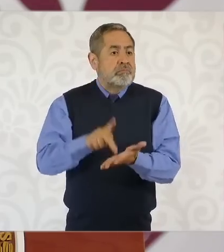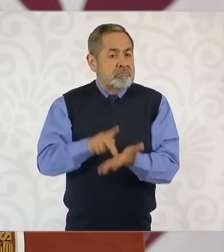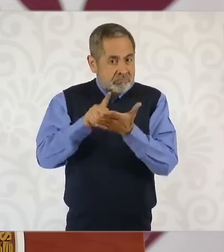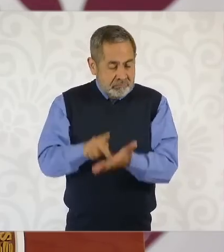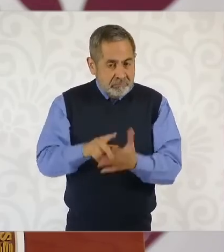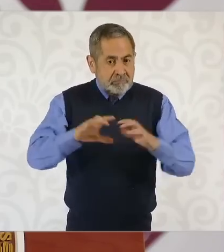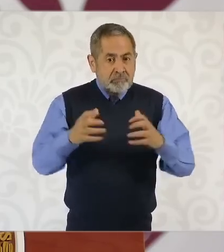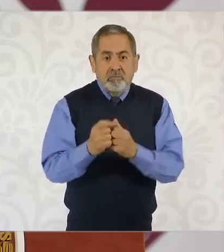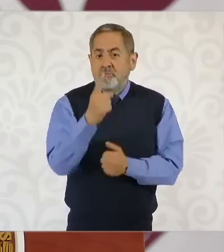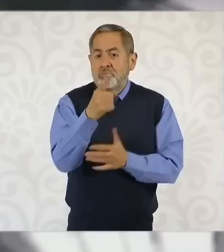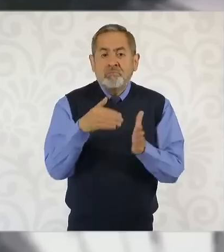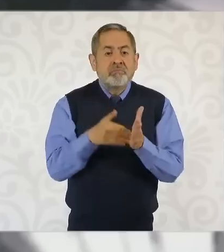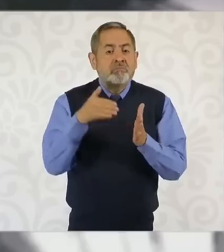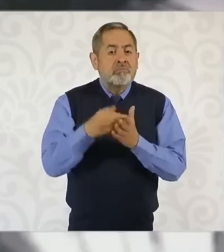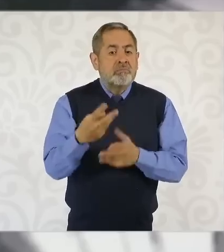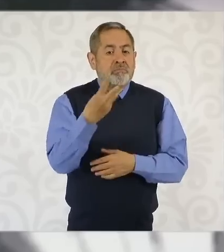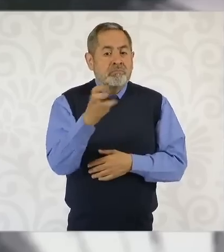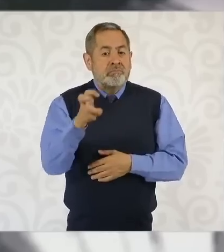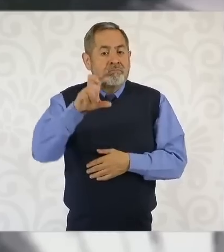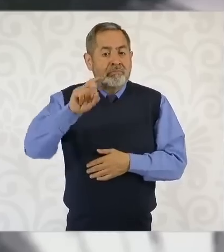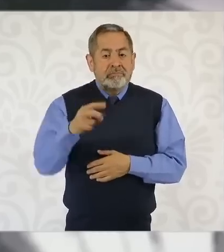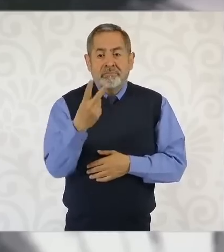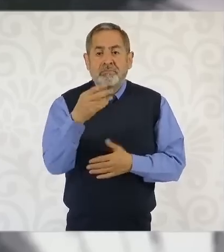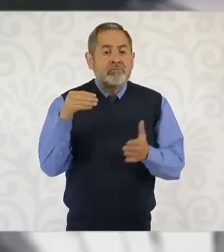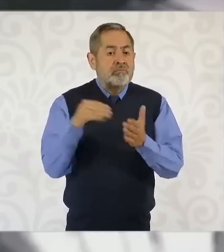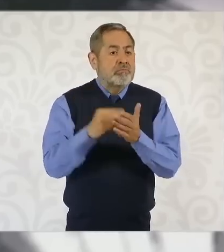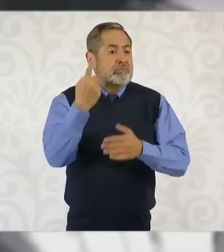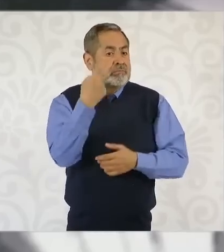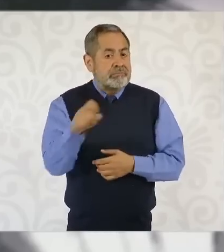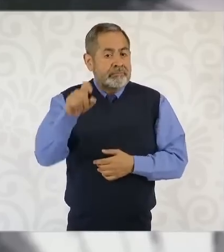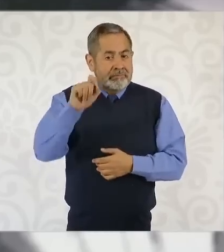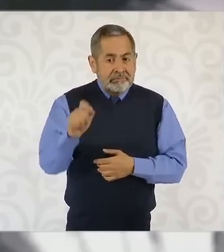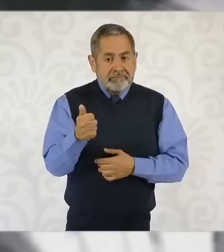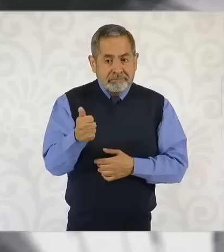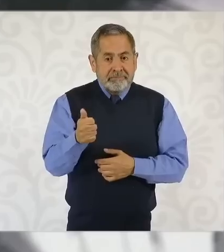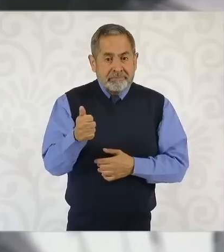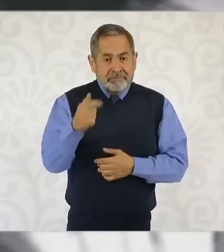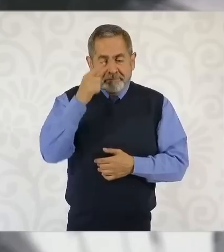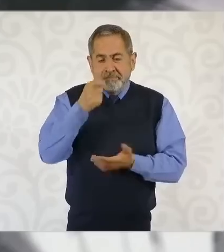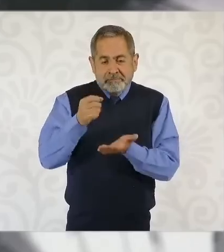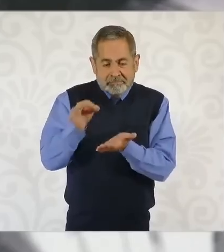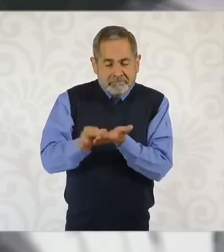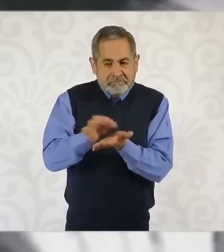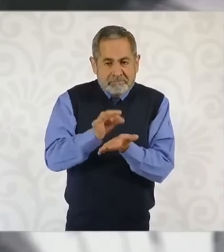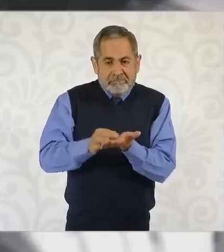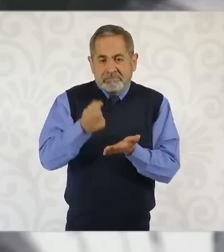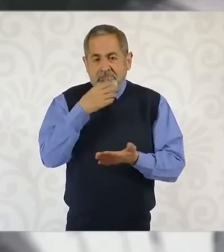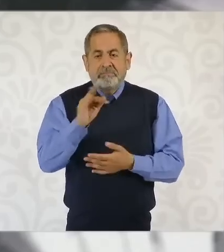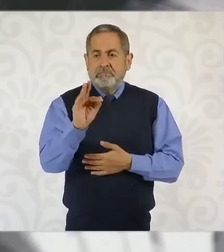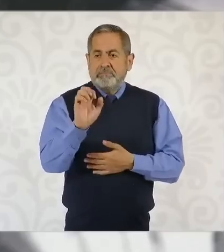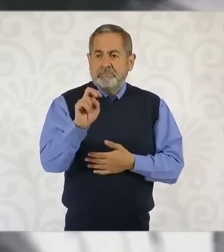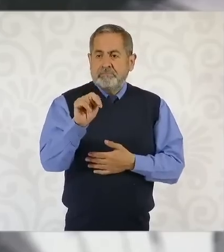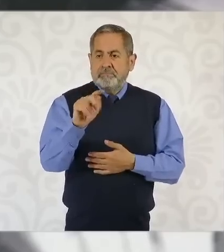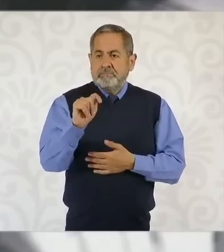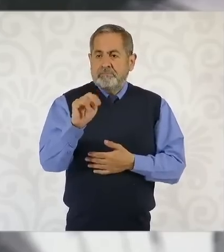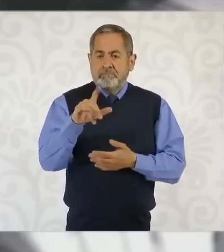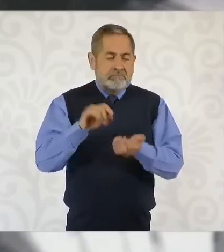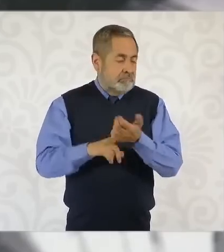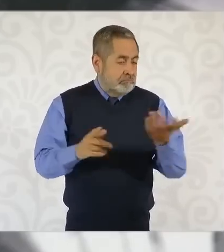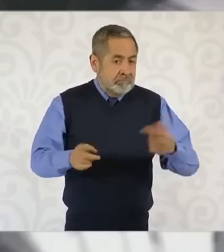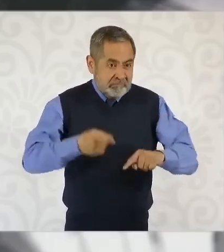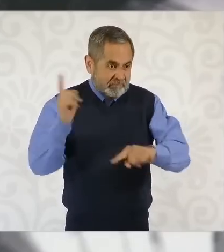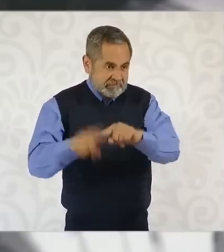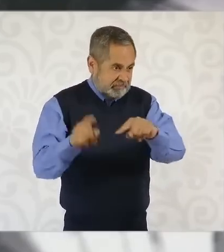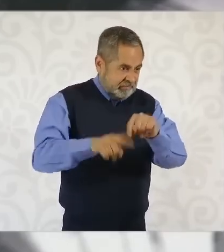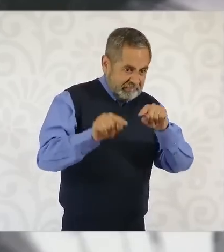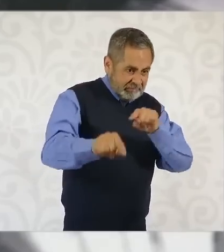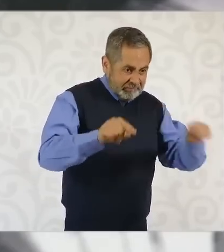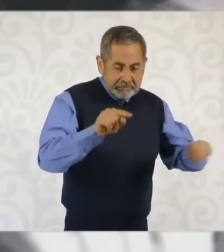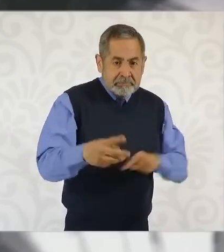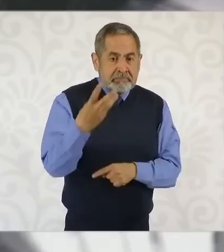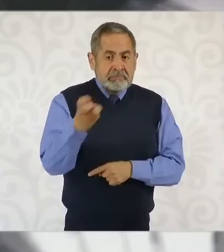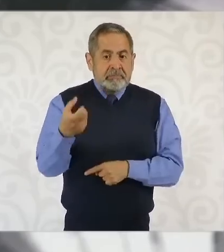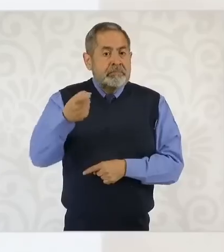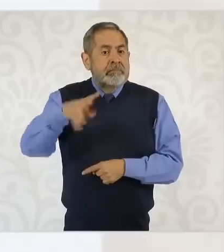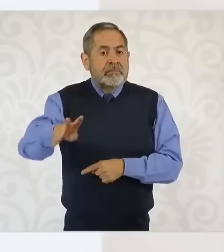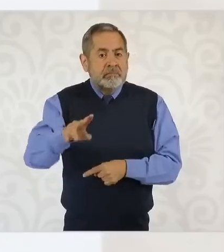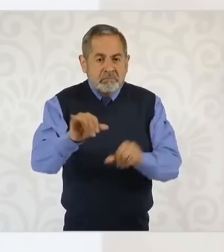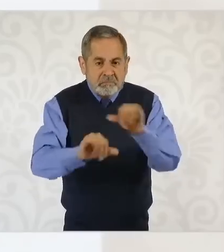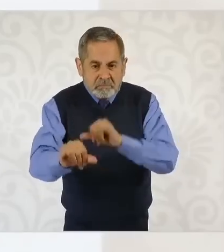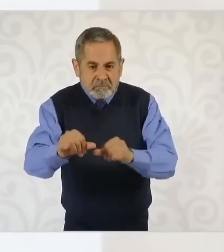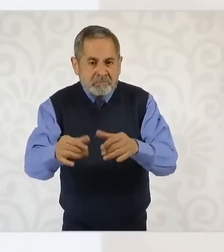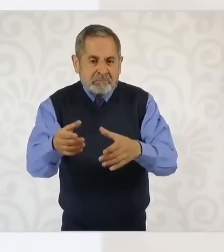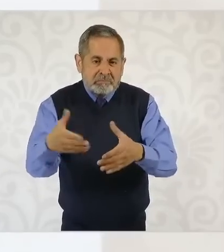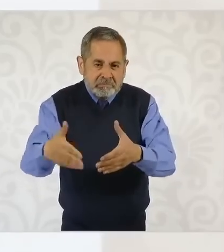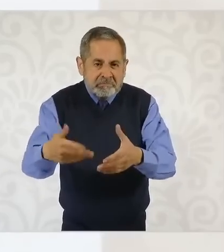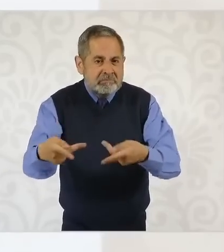13321 pastillas de fentanilo se han desmantelado 329 laboratorios clandestinos para la elaboración